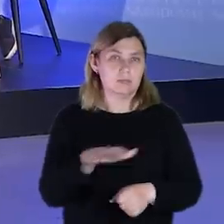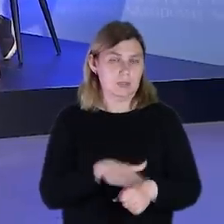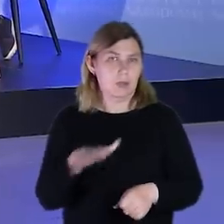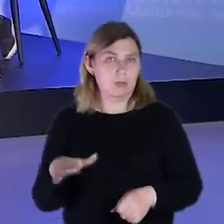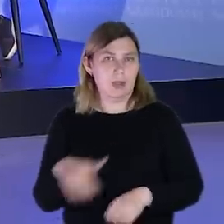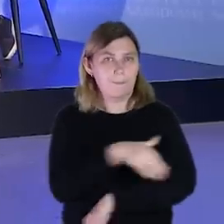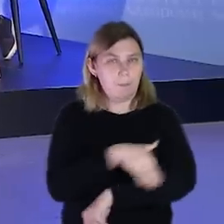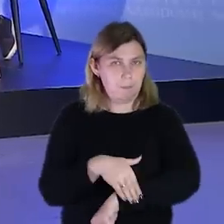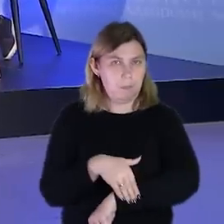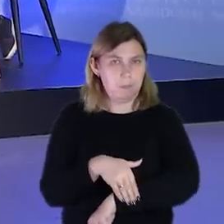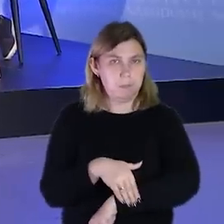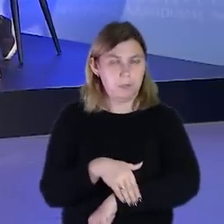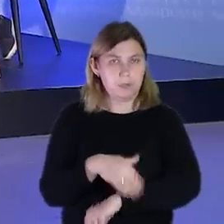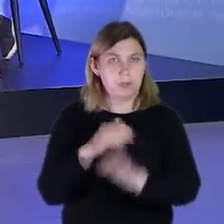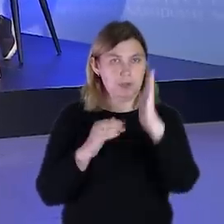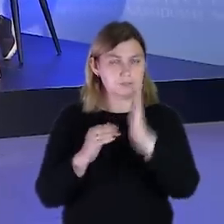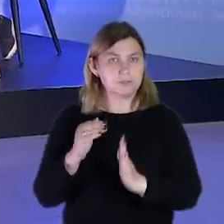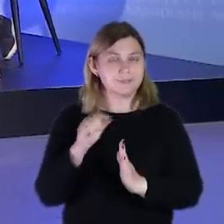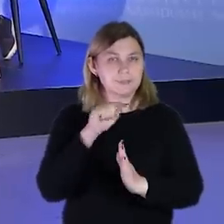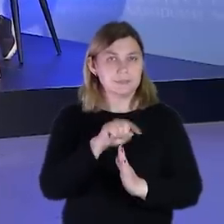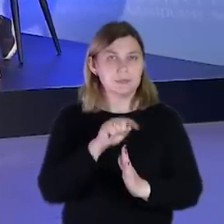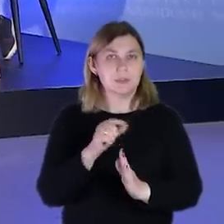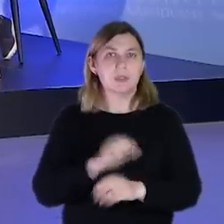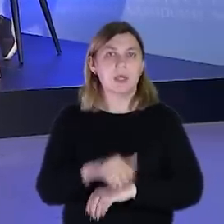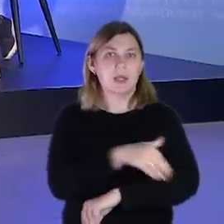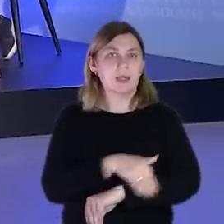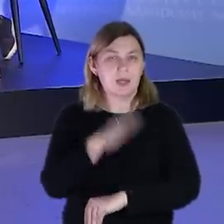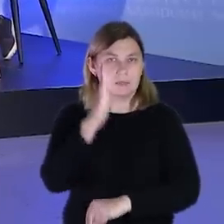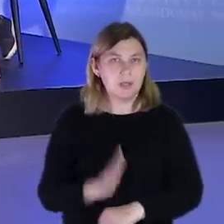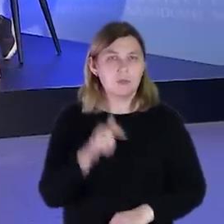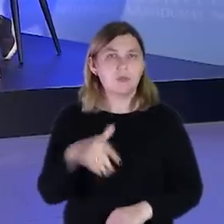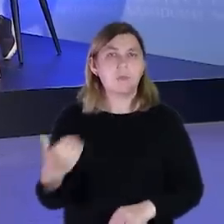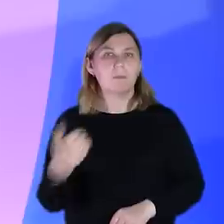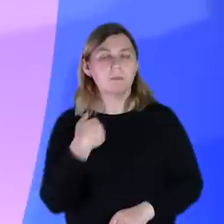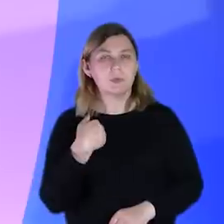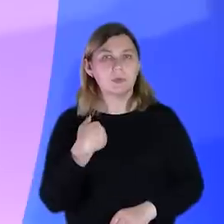pogranicze (to położone przy samej linii granicznej), to były narodowości,